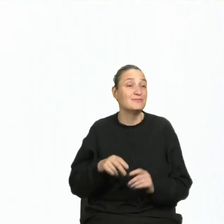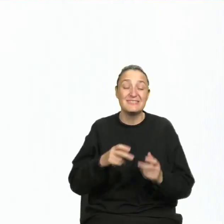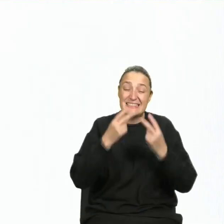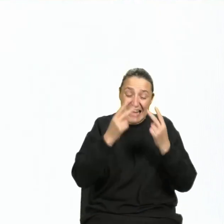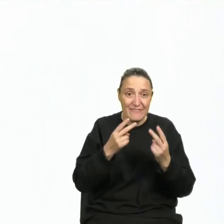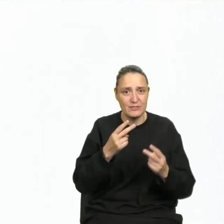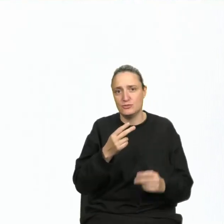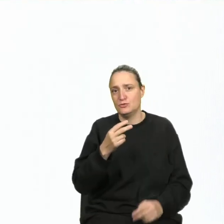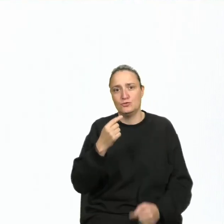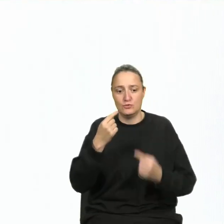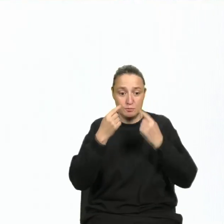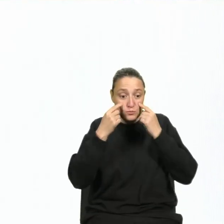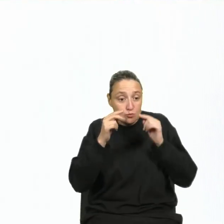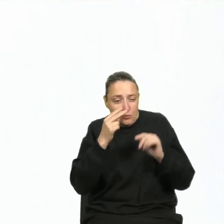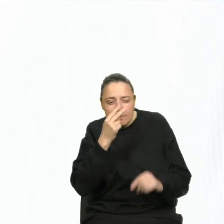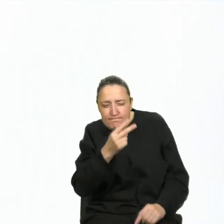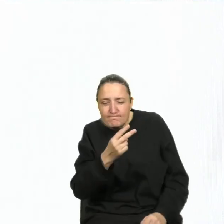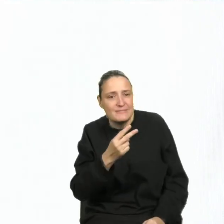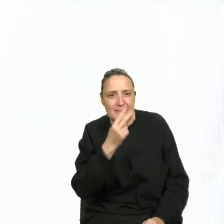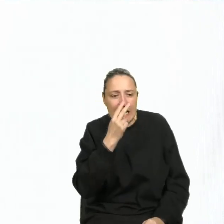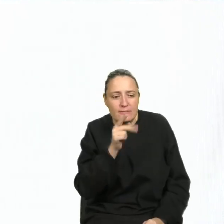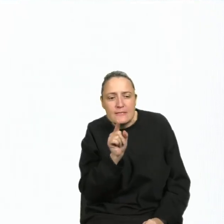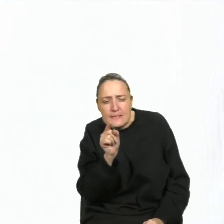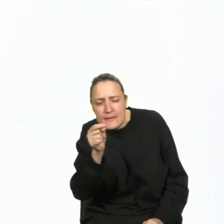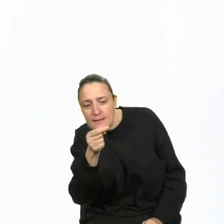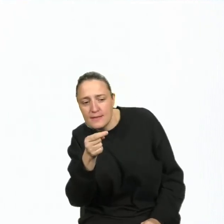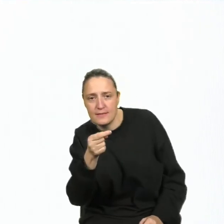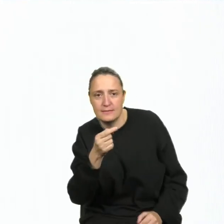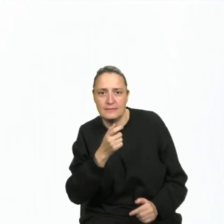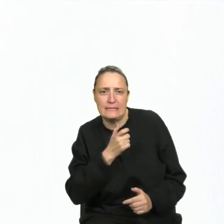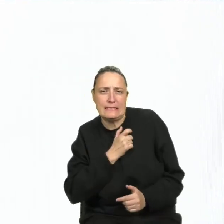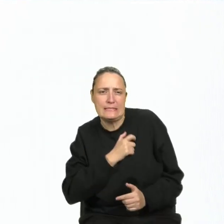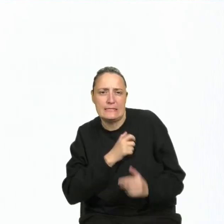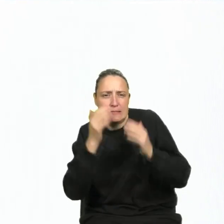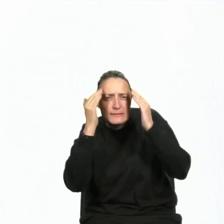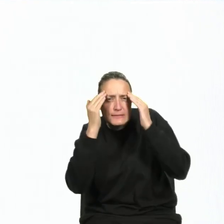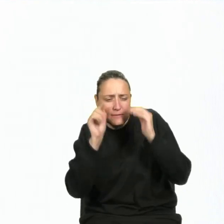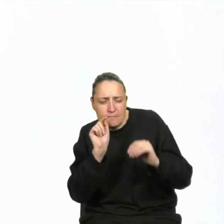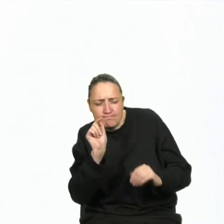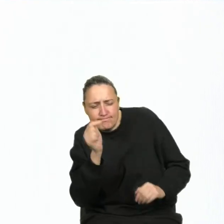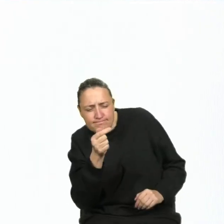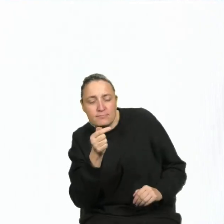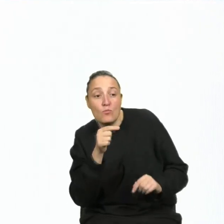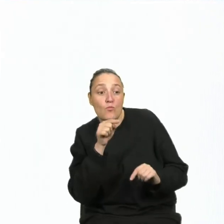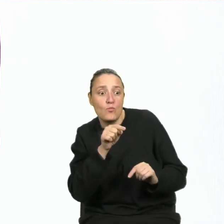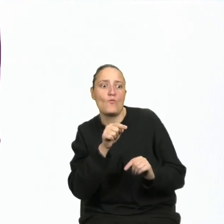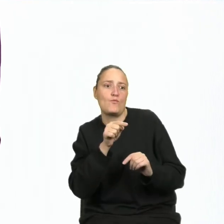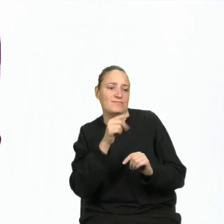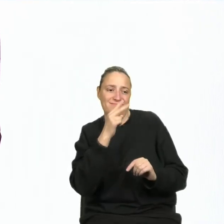i na przyszłość i jeden dzień dłużej. Fantastycznie, bardzo dziękuję za to słowo. Tutaj już tylko bardzo krótki ad vocem,